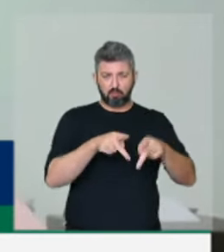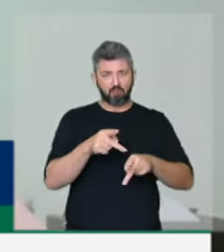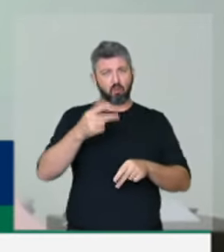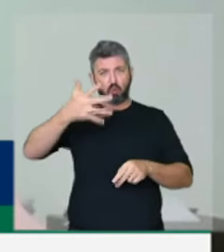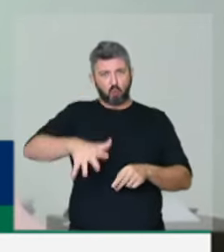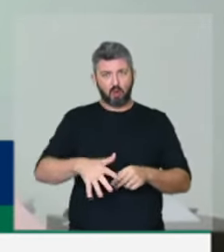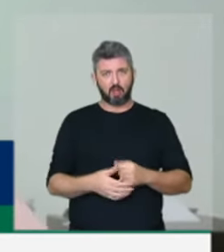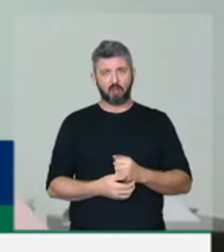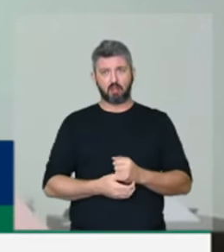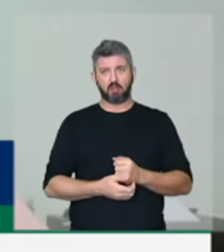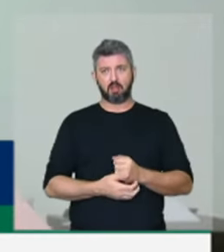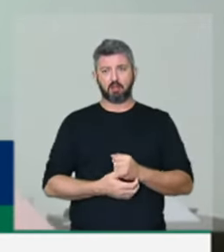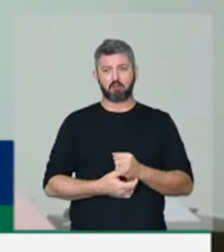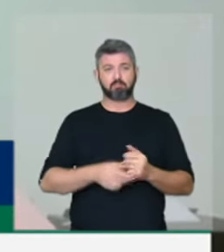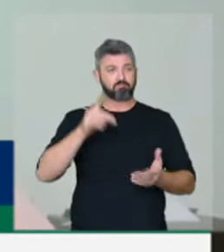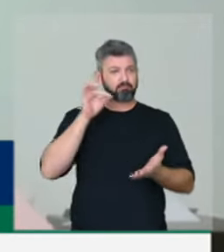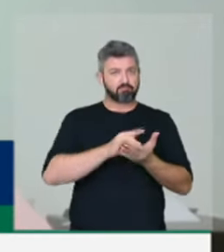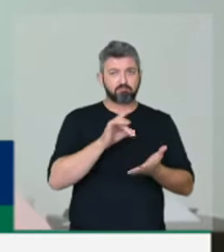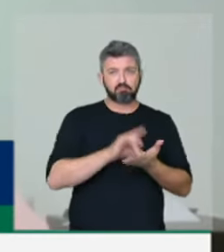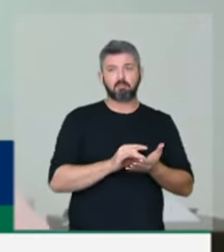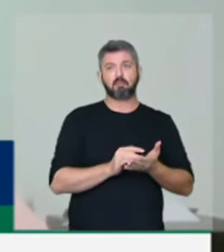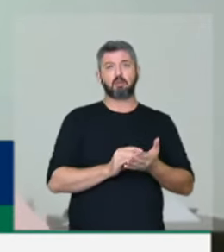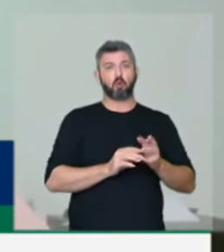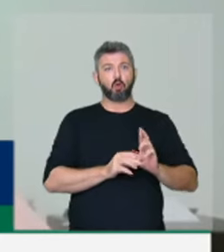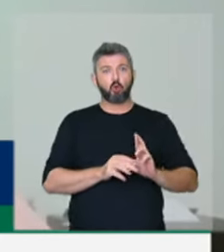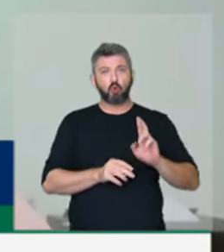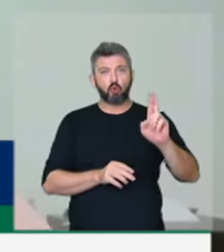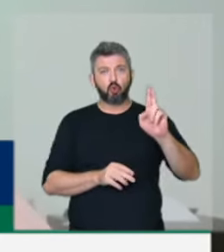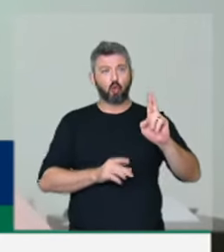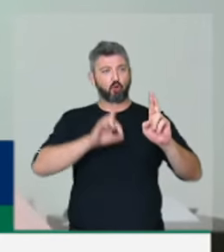DONOS DE SEUS DIREITOS E DE SUA VIDA RECLAMO. PARA QUEREM PARCEIROS, NÃO PARA SEREM